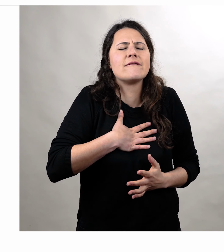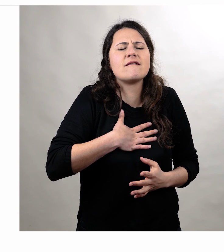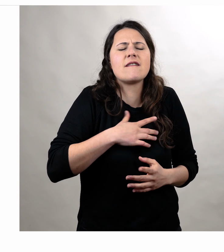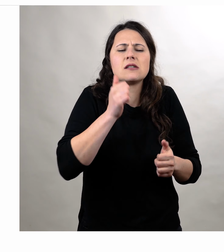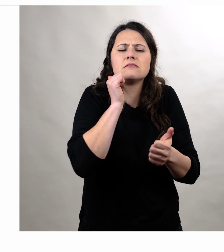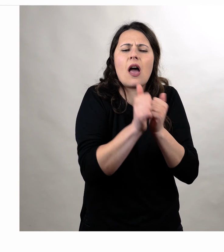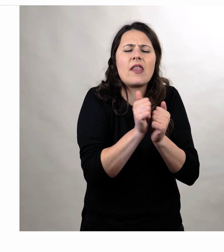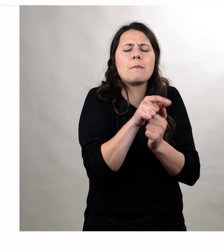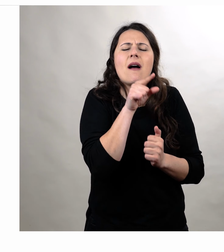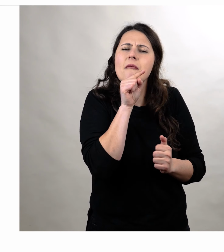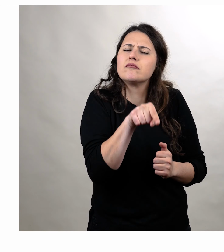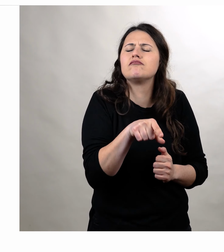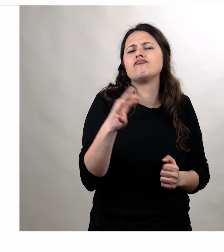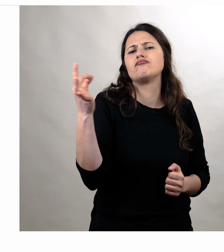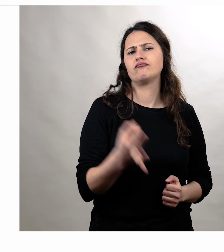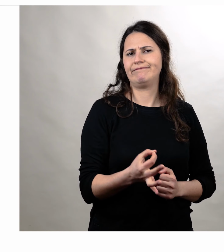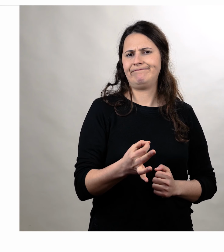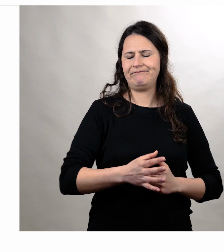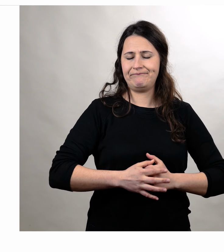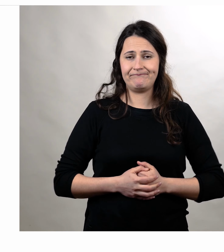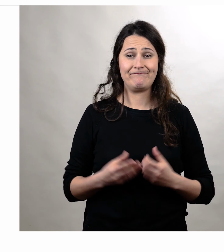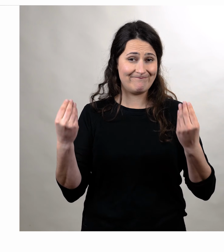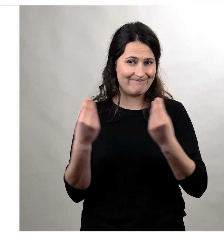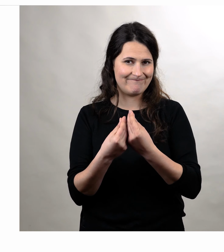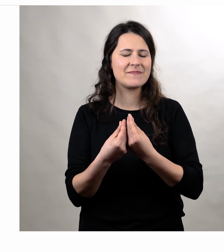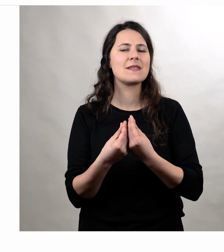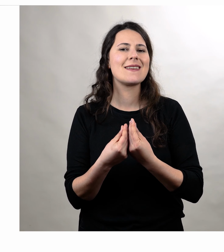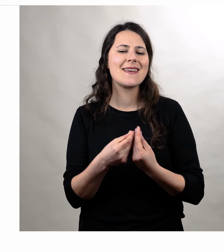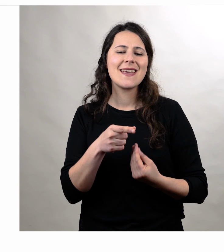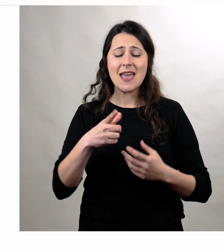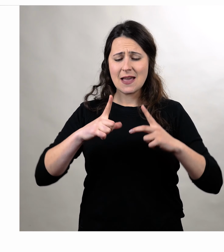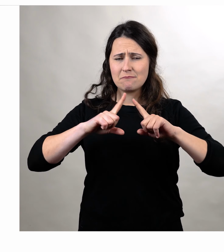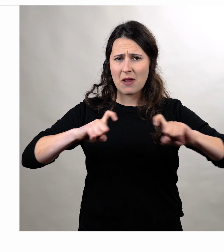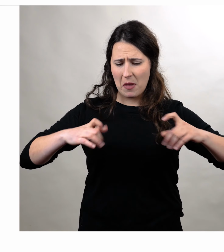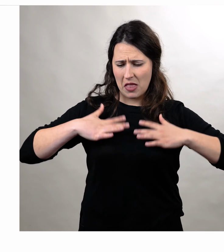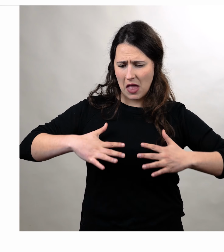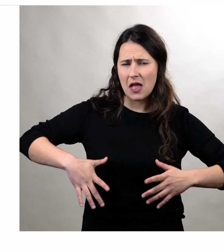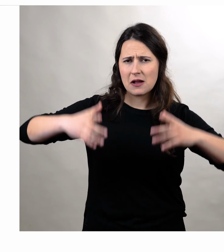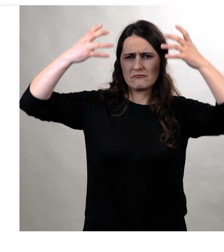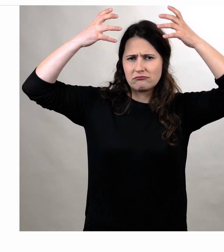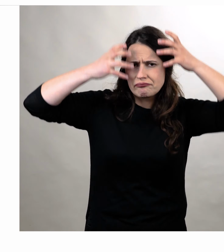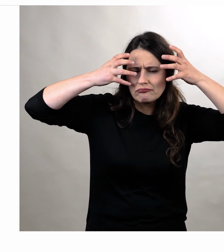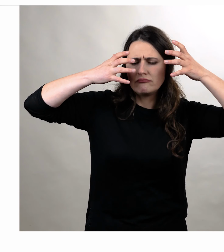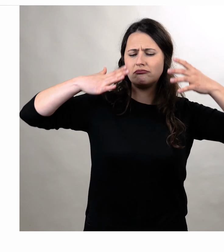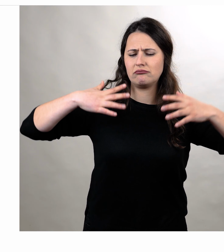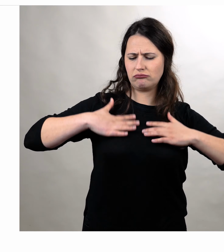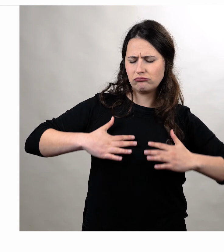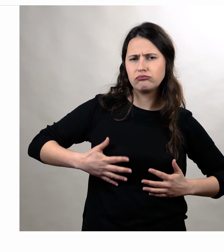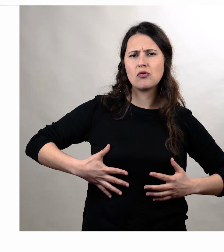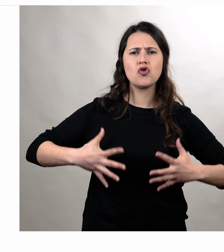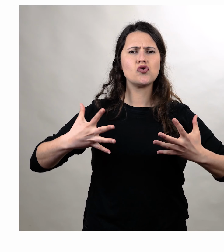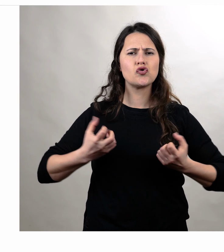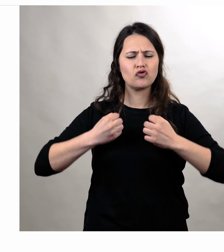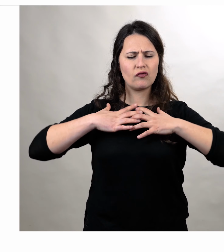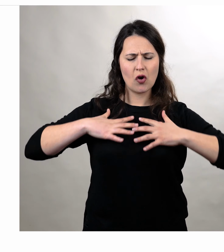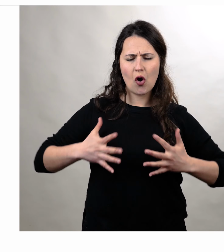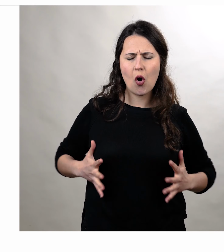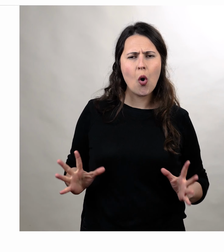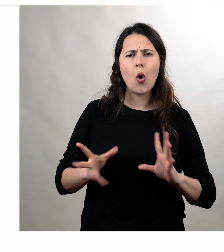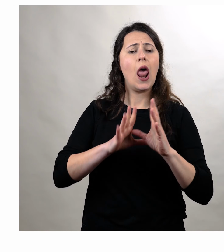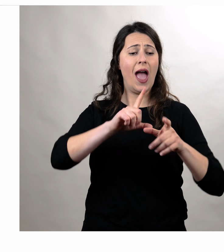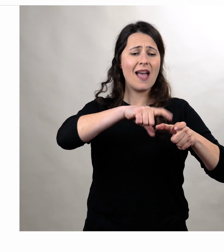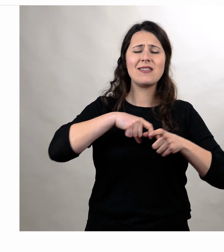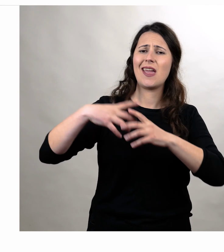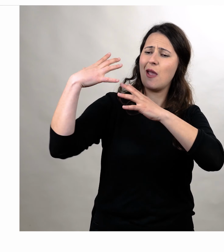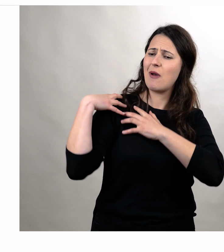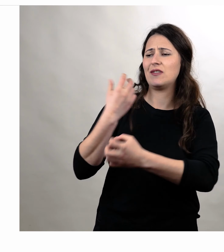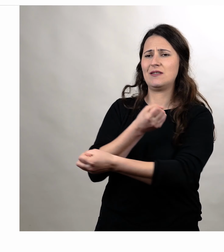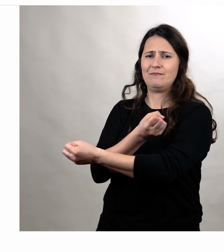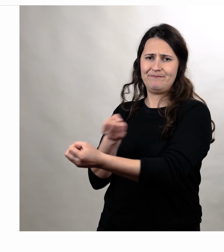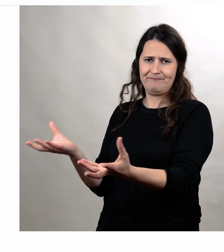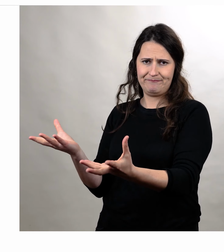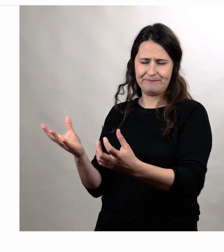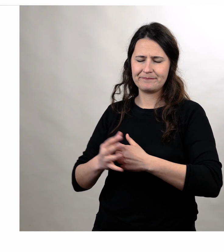Ο εξοπλισμός παρέχεται σε όλους τους επιβάτες, από την εταιρεία διοργάνωσης αυτών των δραστηριοτήτων.